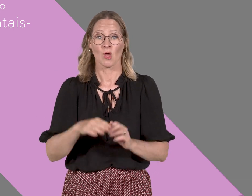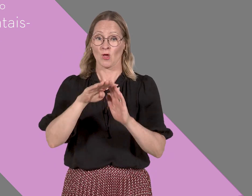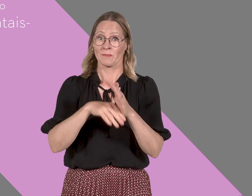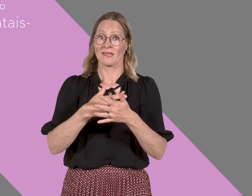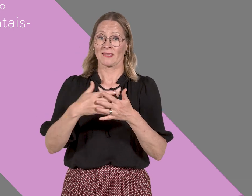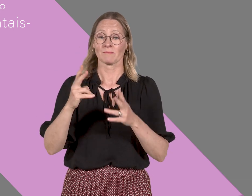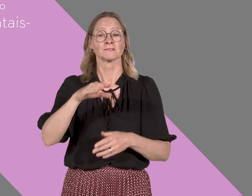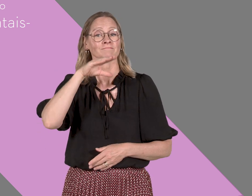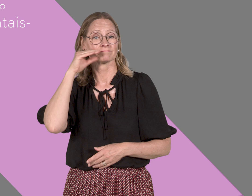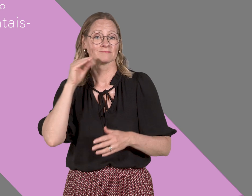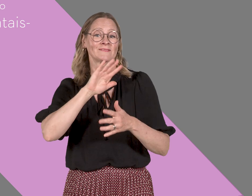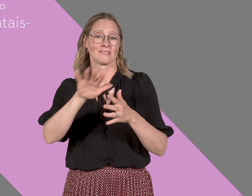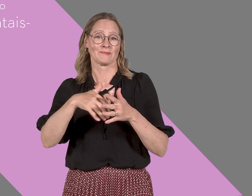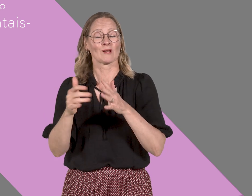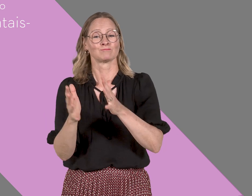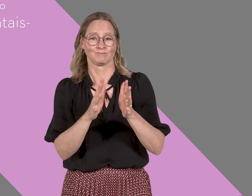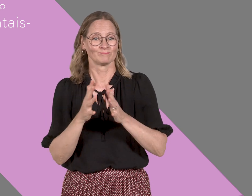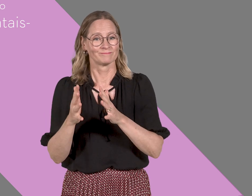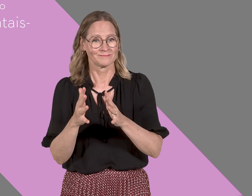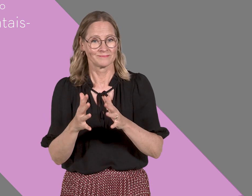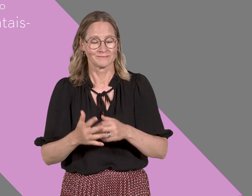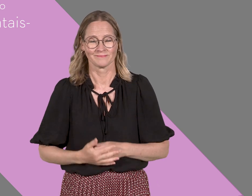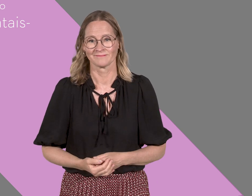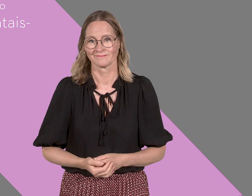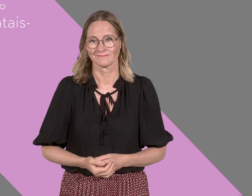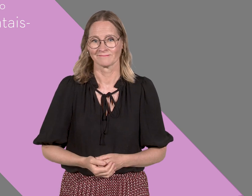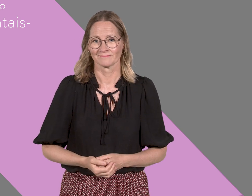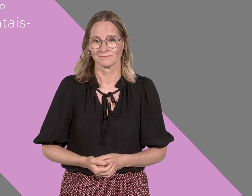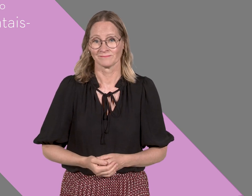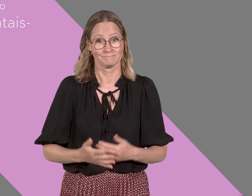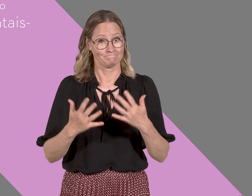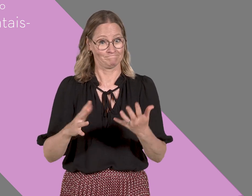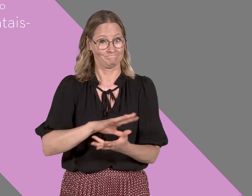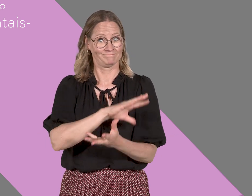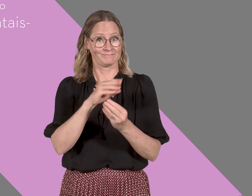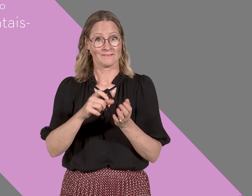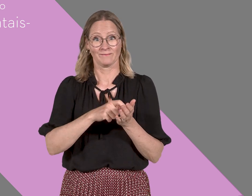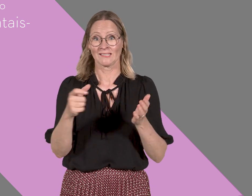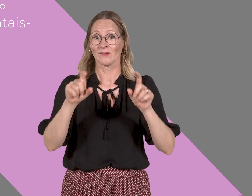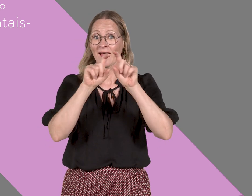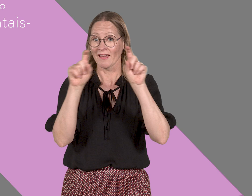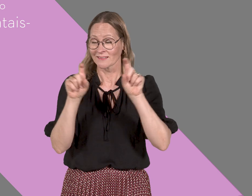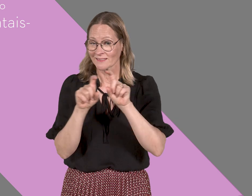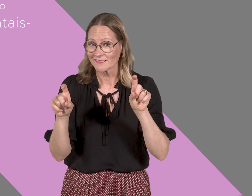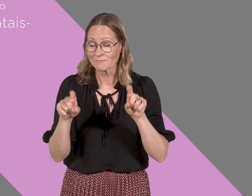Ohjelman kielenä on suomenruotsalainen viittomakieli. Tässä olivat tämän viikon aiheet.